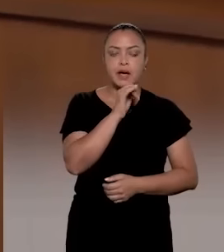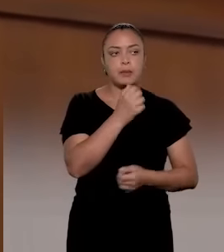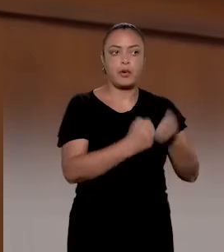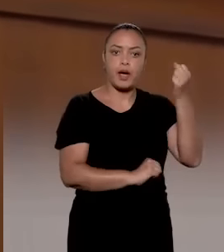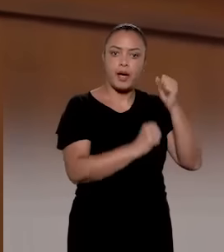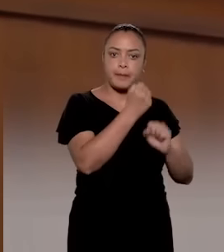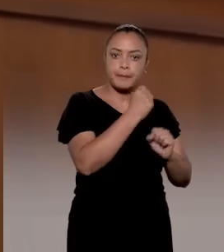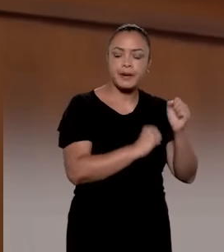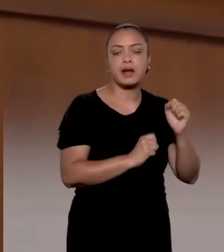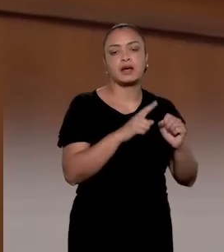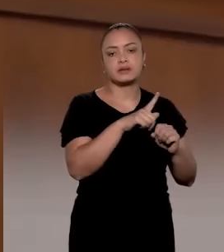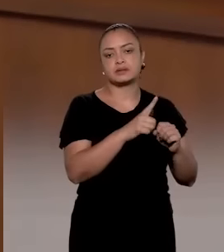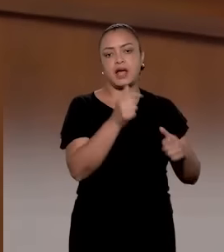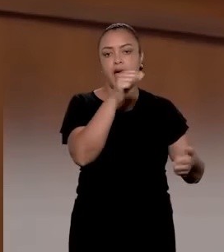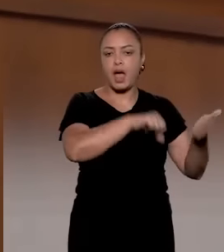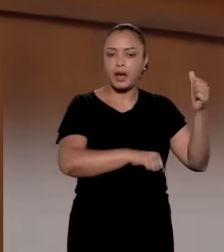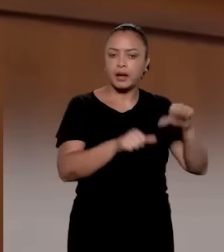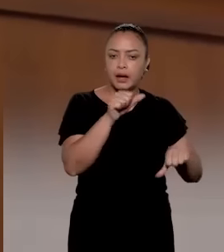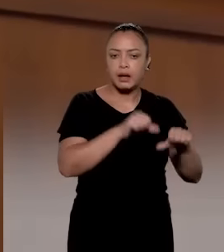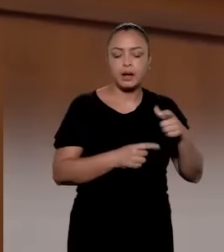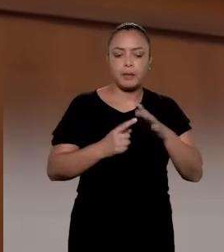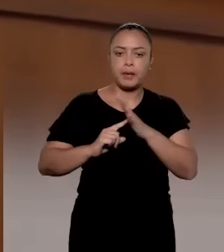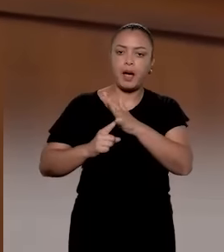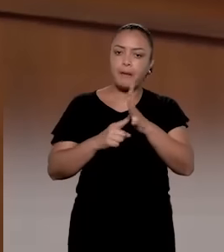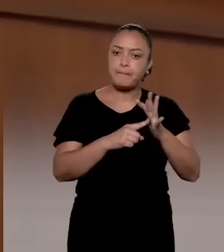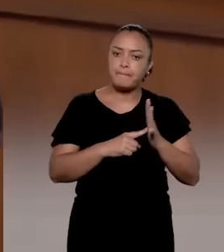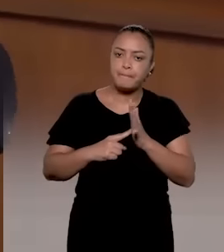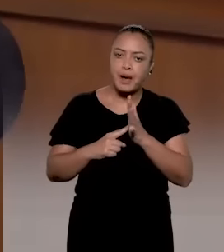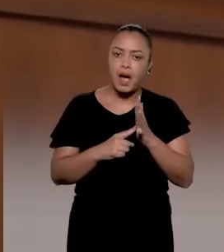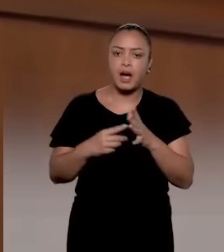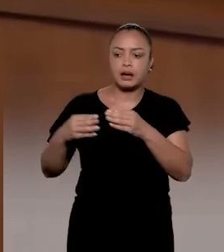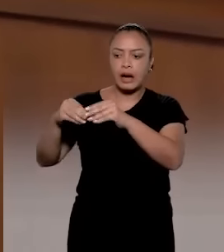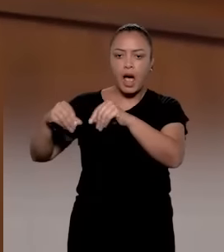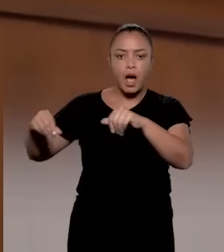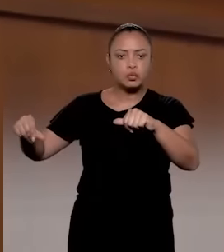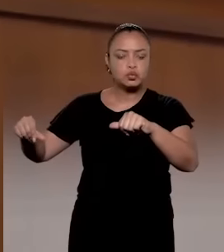empresas de máquinas, implementos, enfim, do setor de adubos vão ter um ambiente para